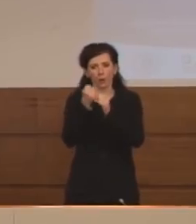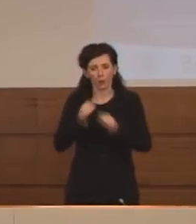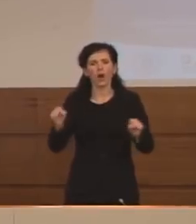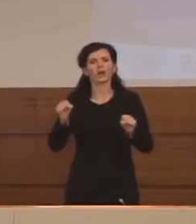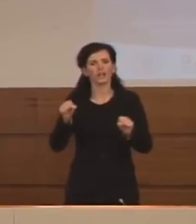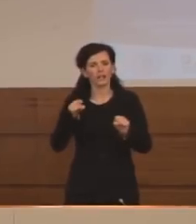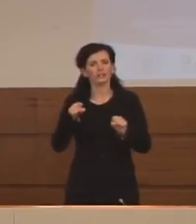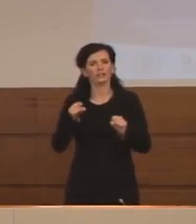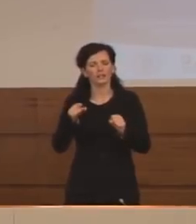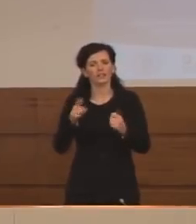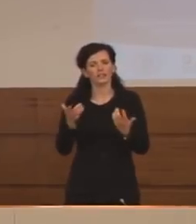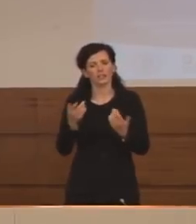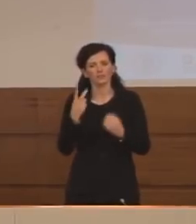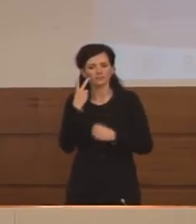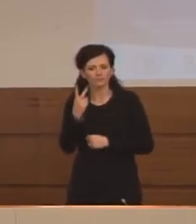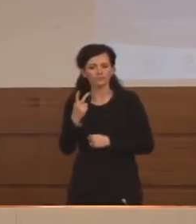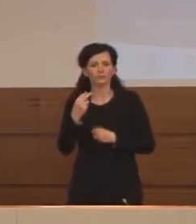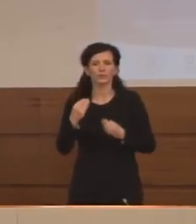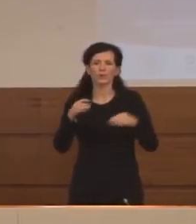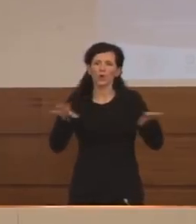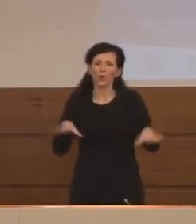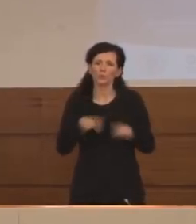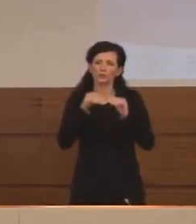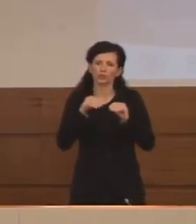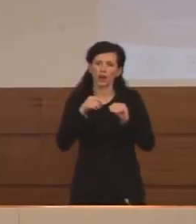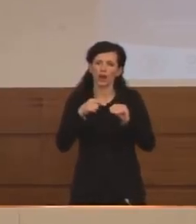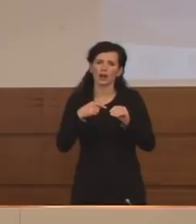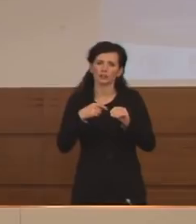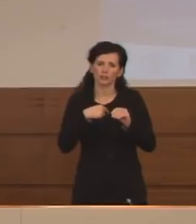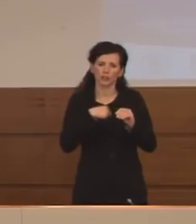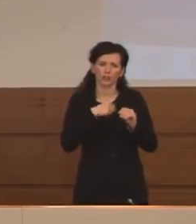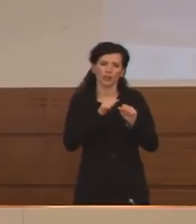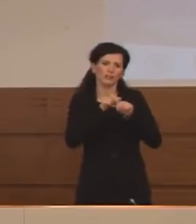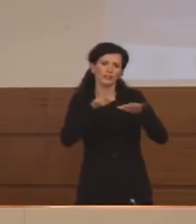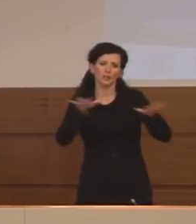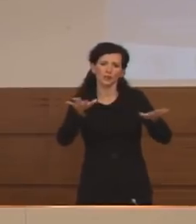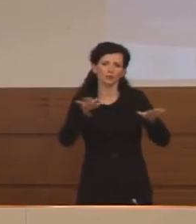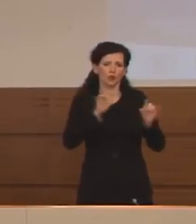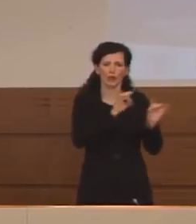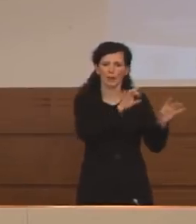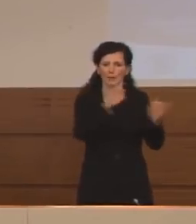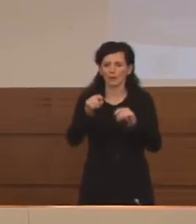da quando abbiamo registrato la diffusione dell'epidemia.